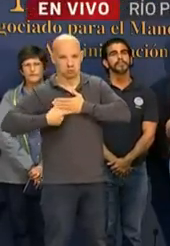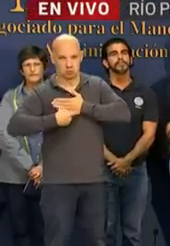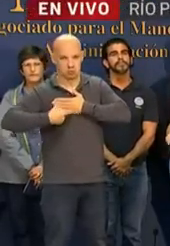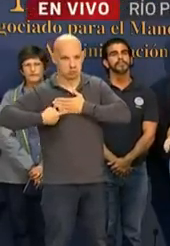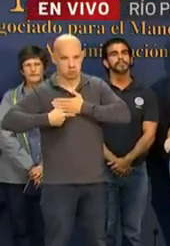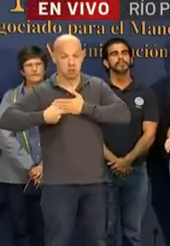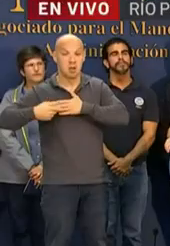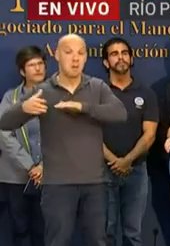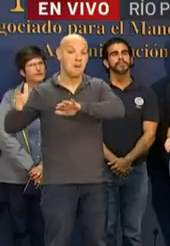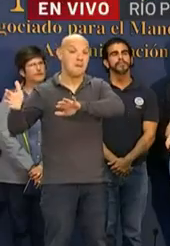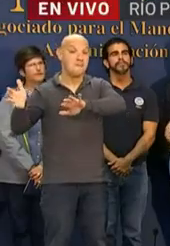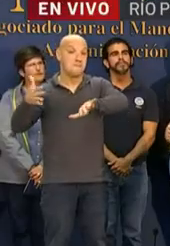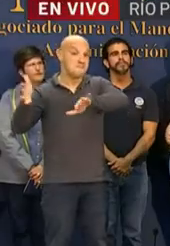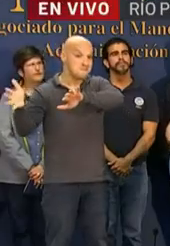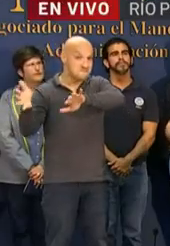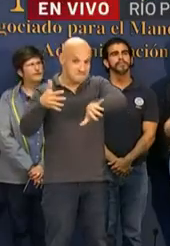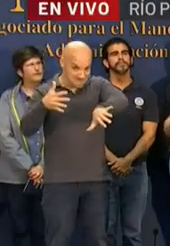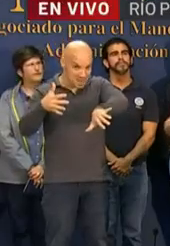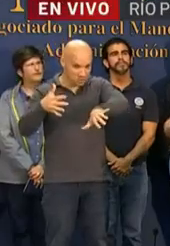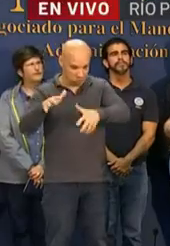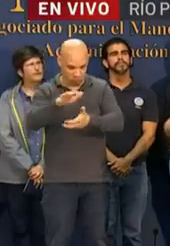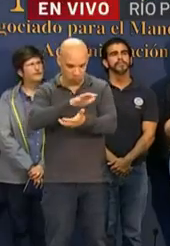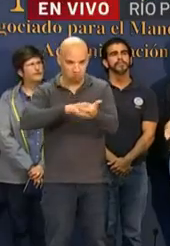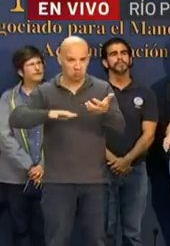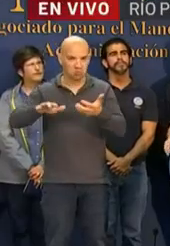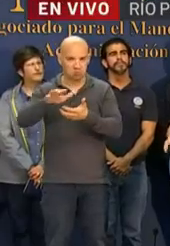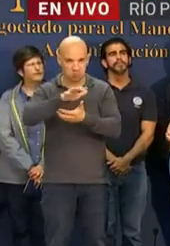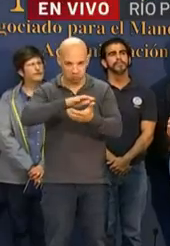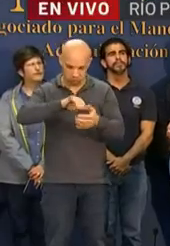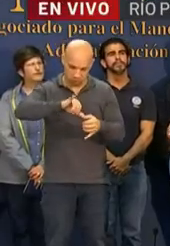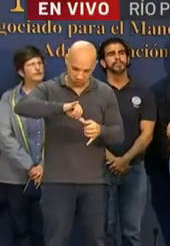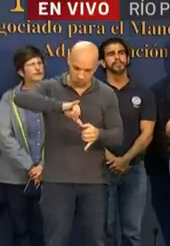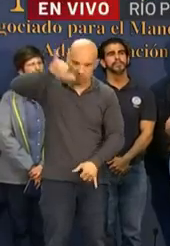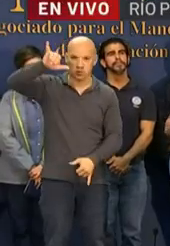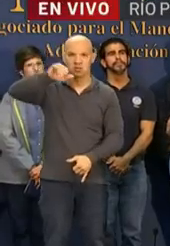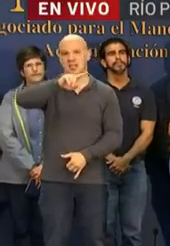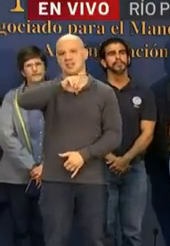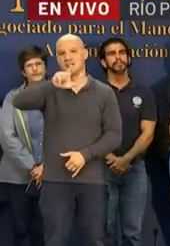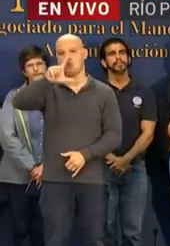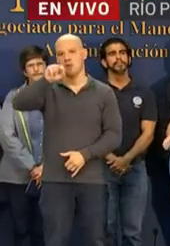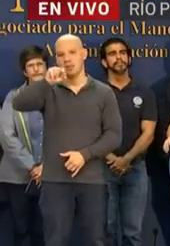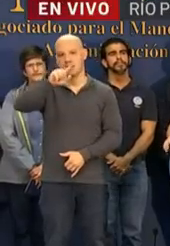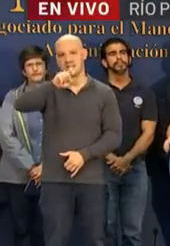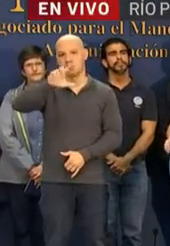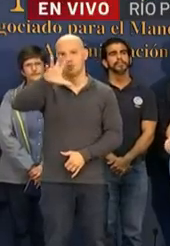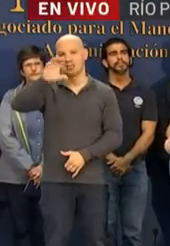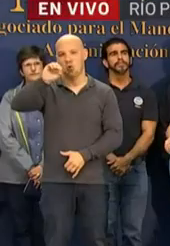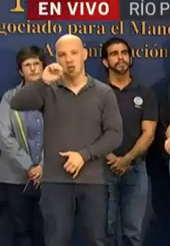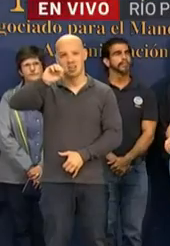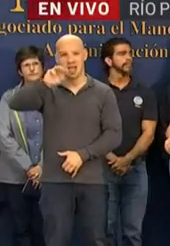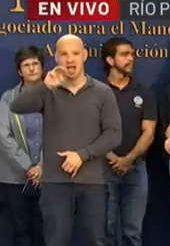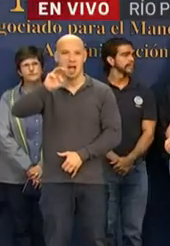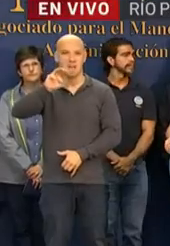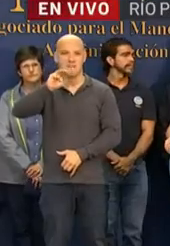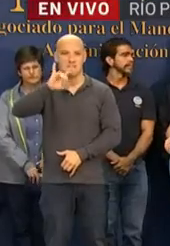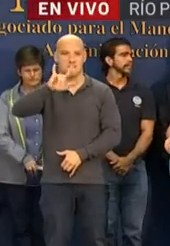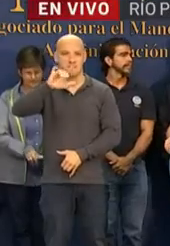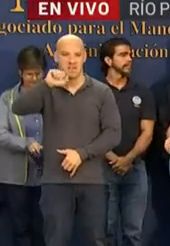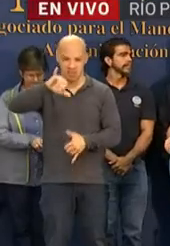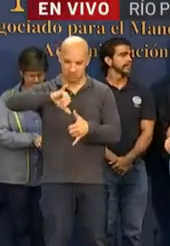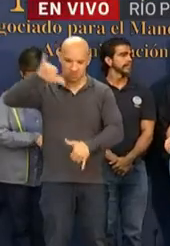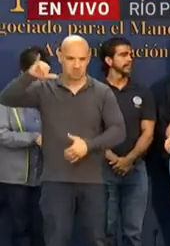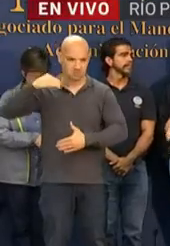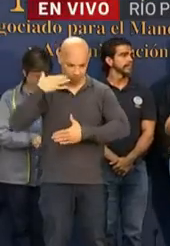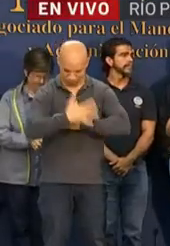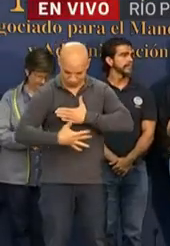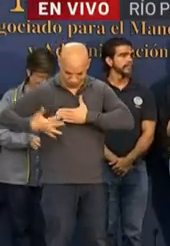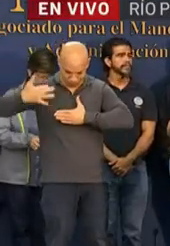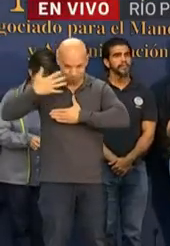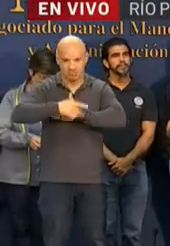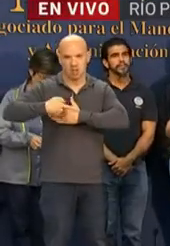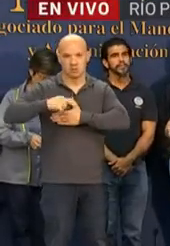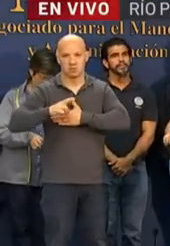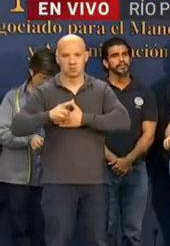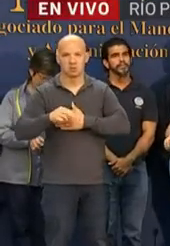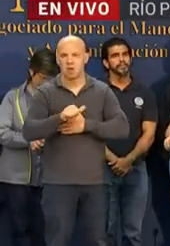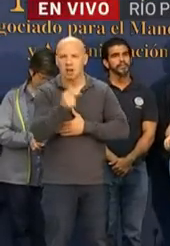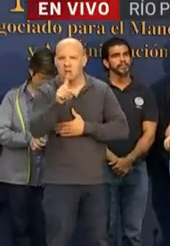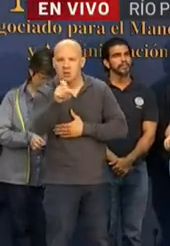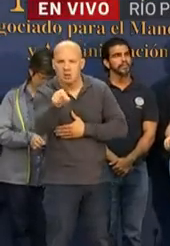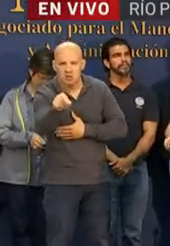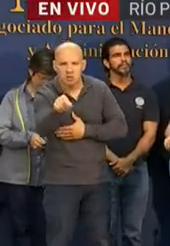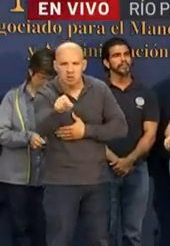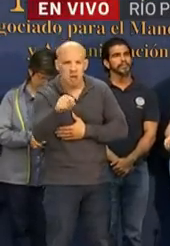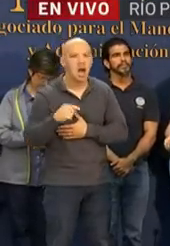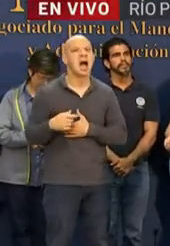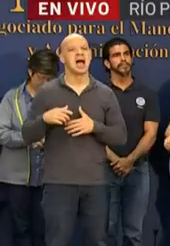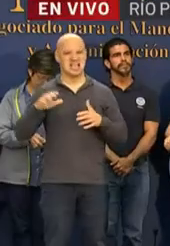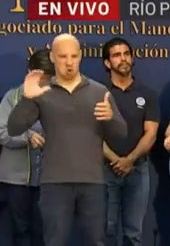NORTE DEL OJO, QUE ESTARÁ